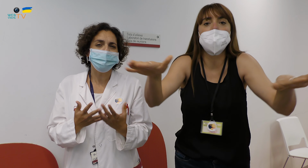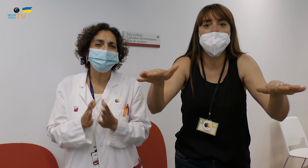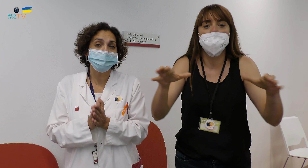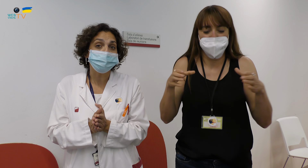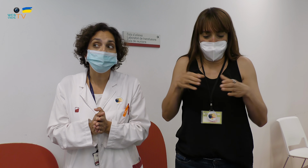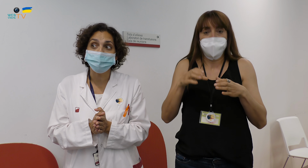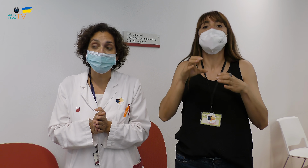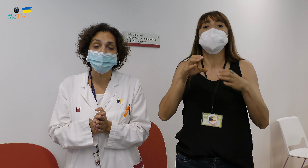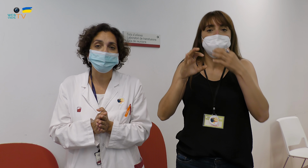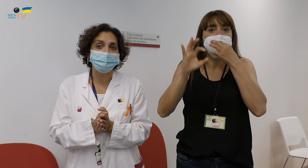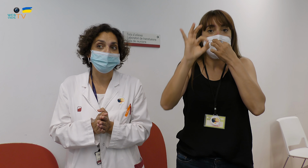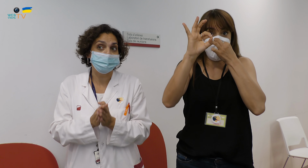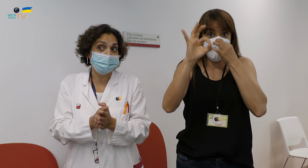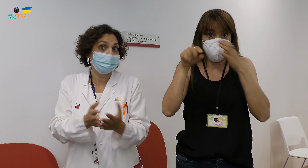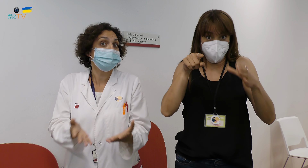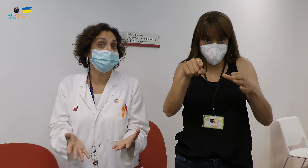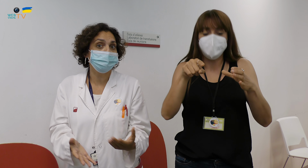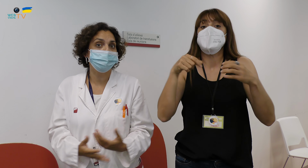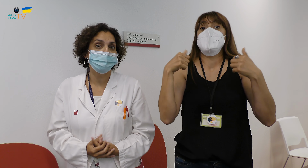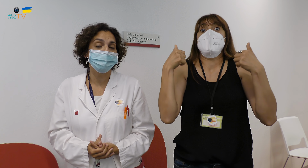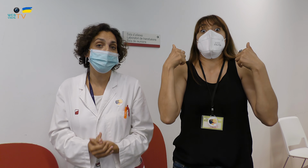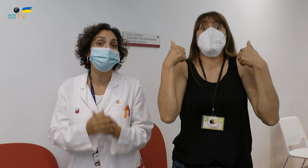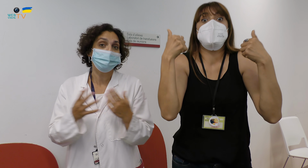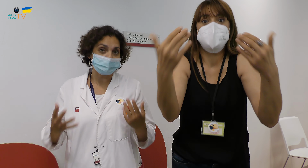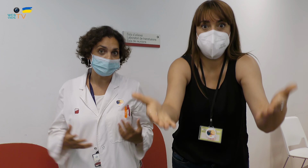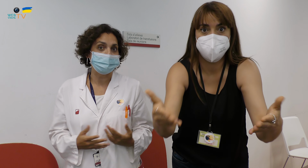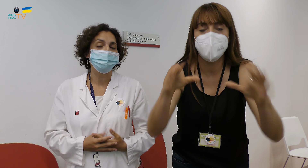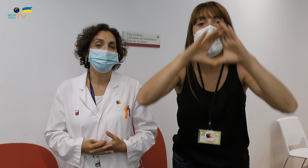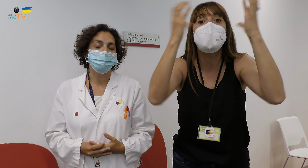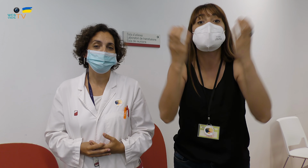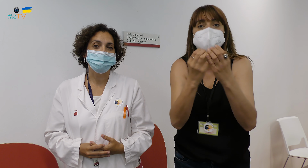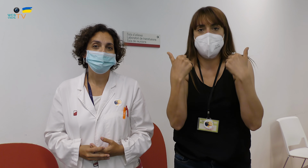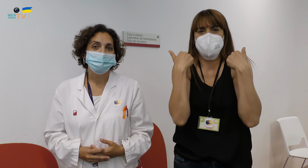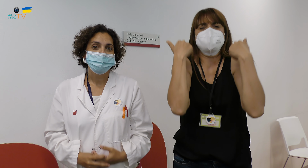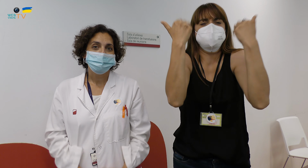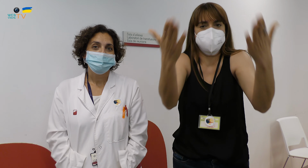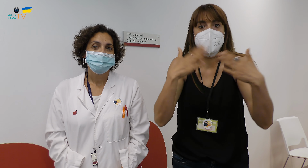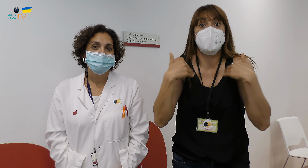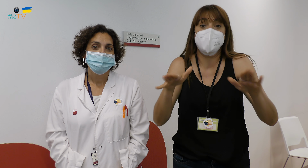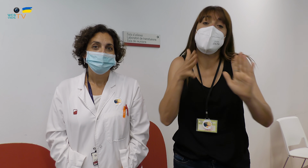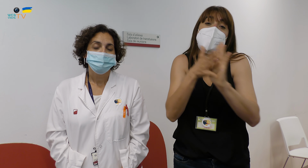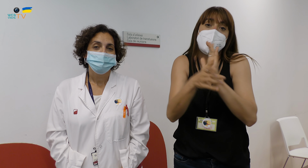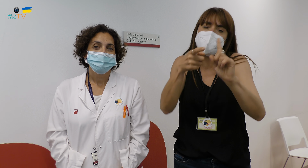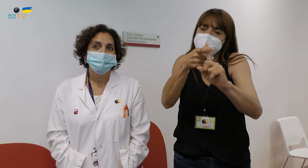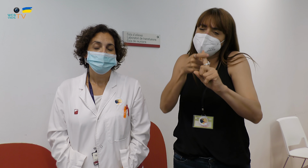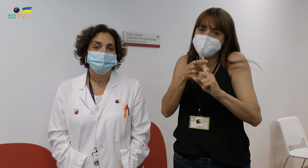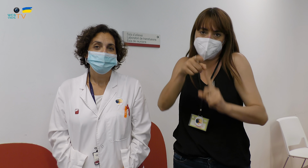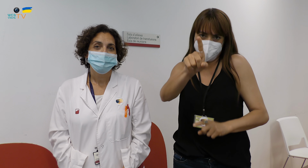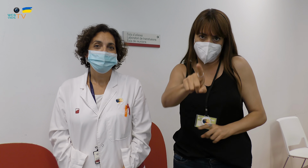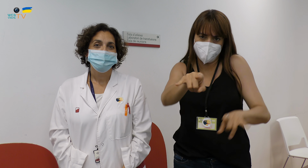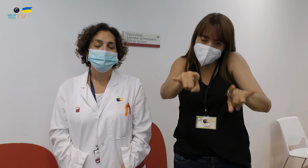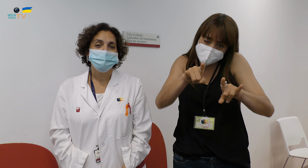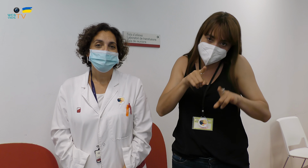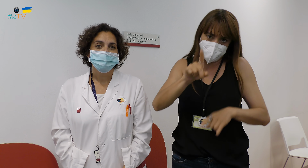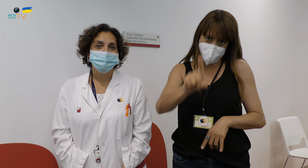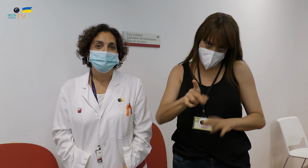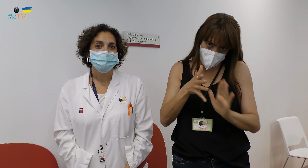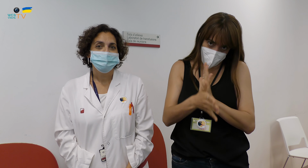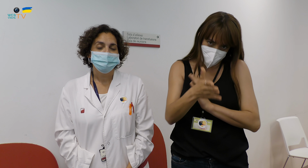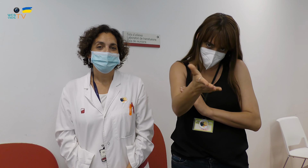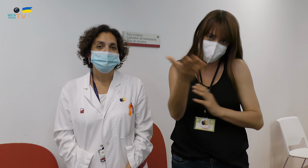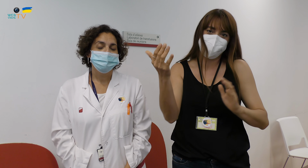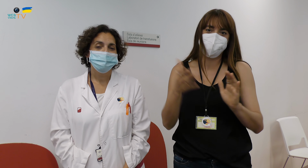independentment del grup sanguini que tingui. L’anomenat, per això, donant universal.